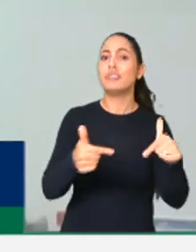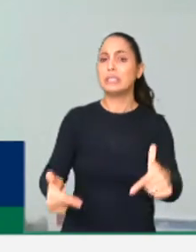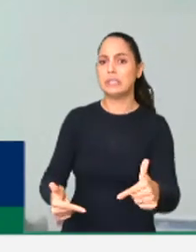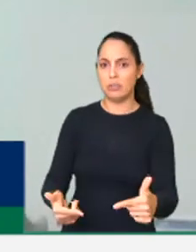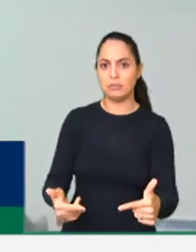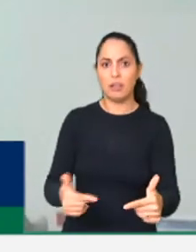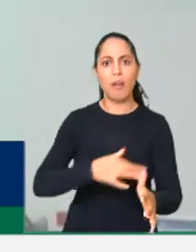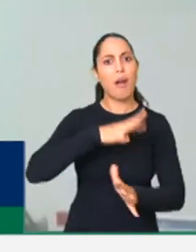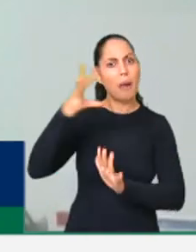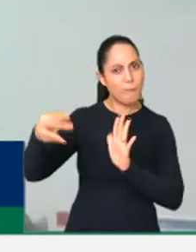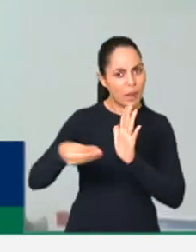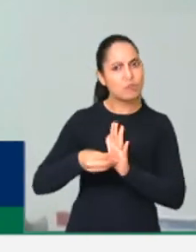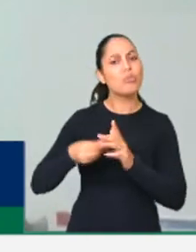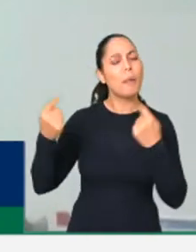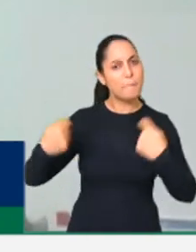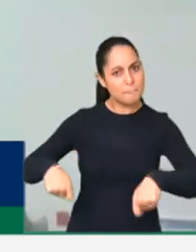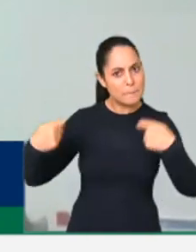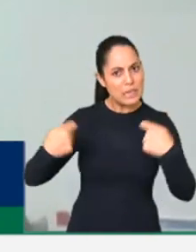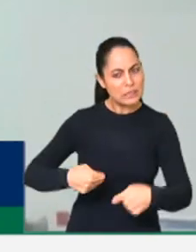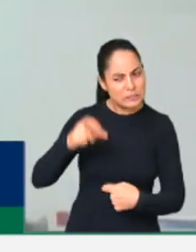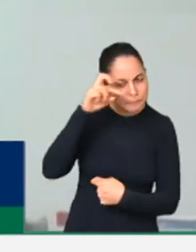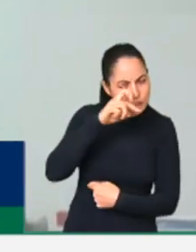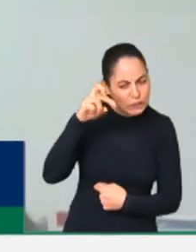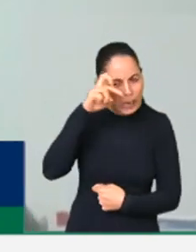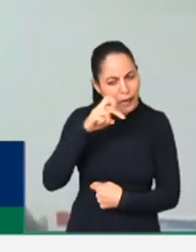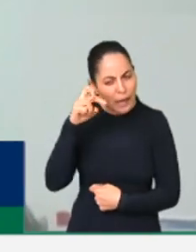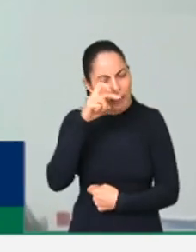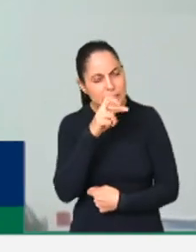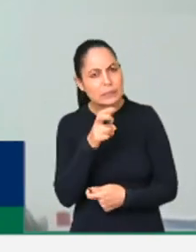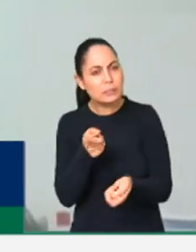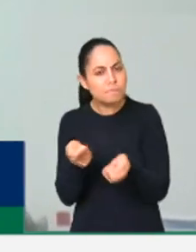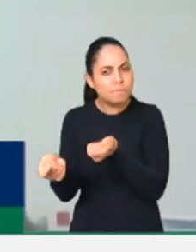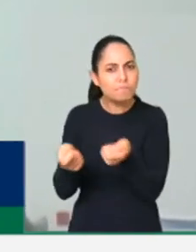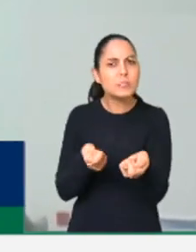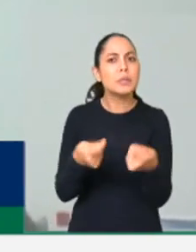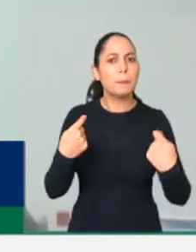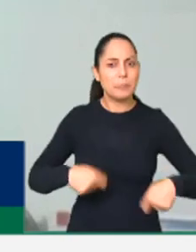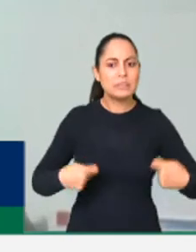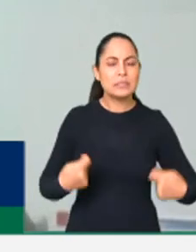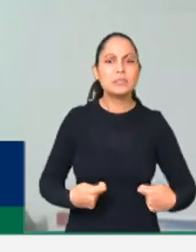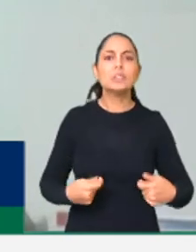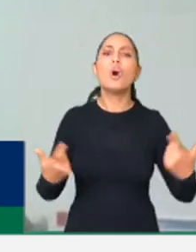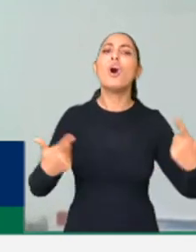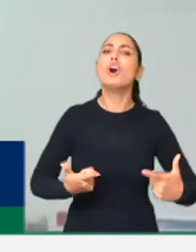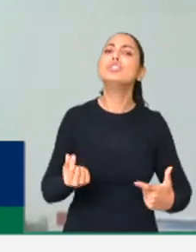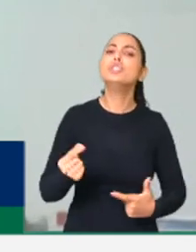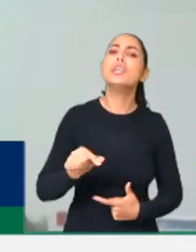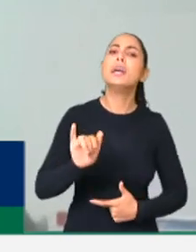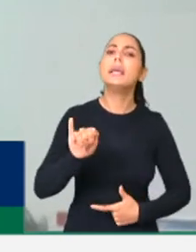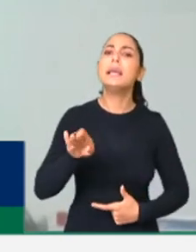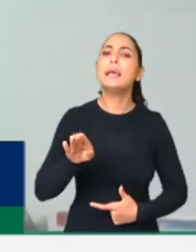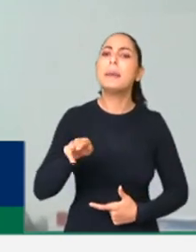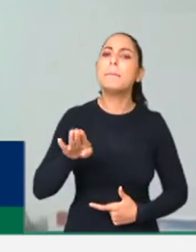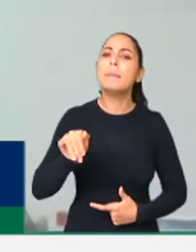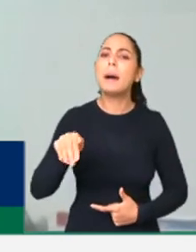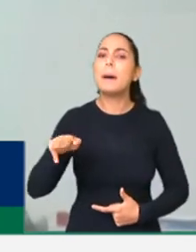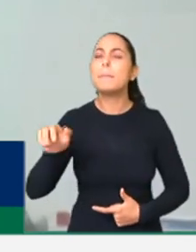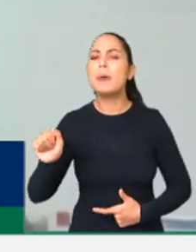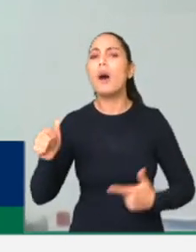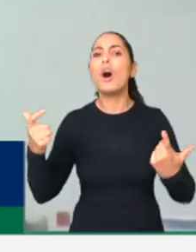ENFRENTAMENTO É CRISE CLIMÁ TICA? E NÓS TEMOS QUE SER RESPONSÁVEIS COM RECURSOS PÚ BLICOS, ENTÃO POR ESSA RAZÃ O, SENHOR PRESIDENTE, EU ERA A FAVOR DESSA MEDIDA PROVISÓRIA